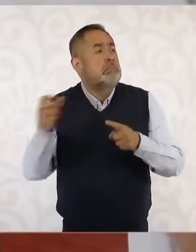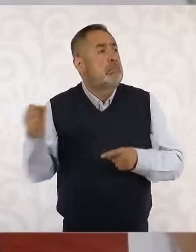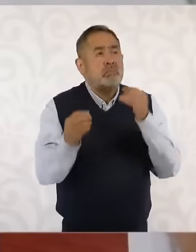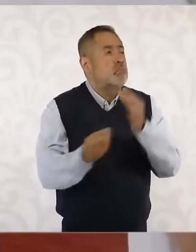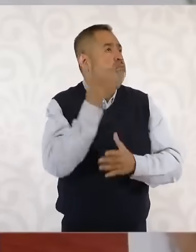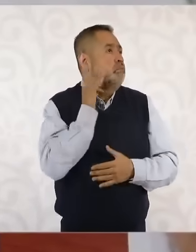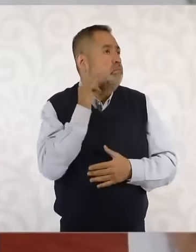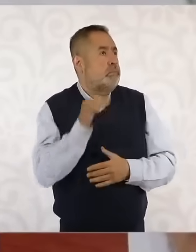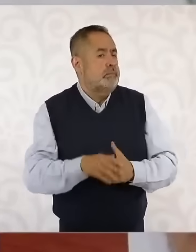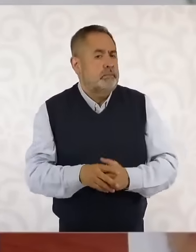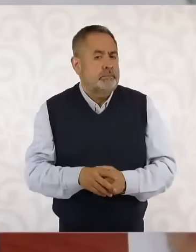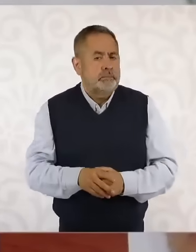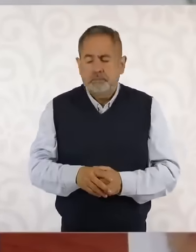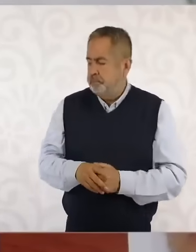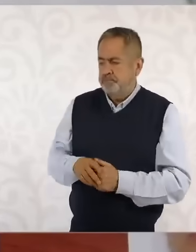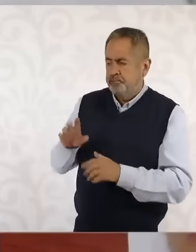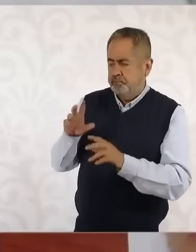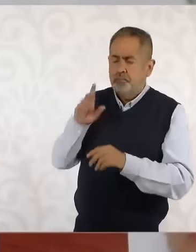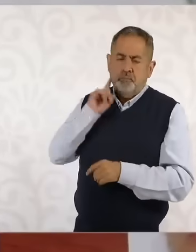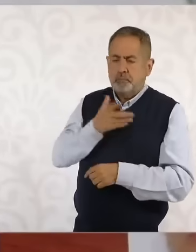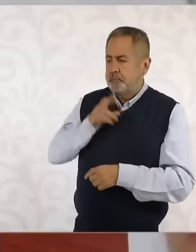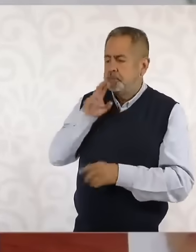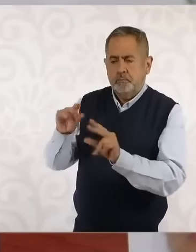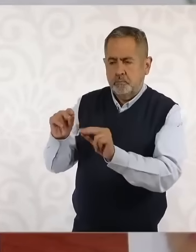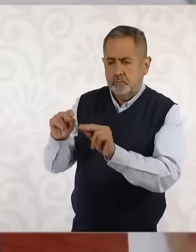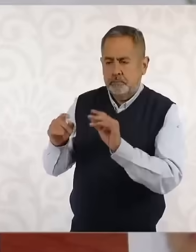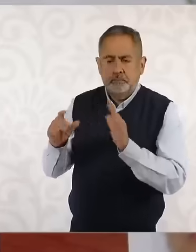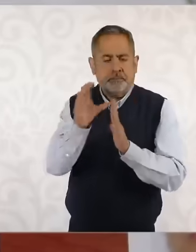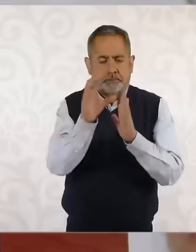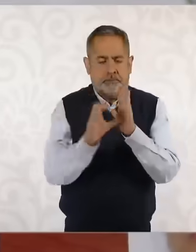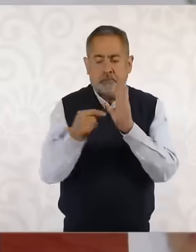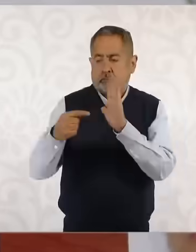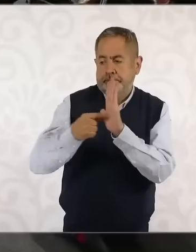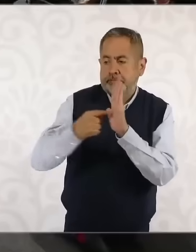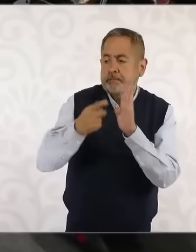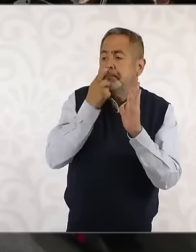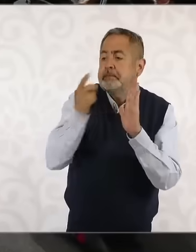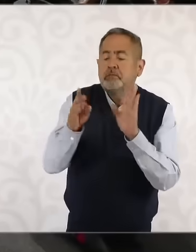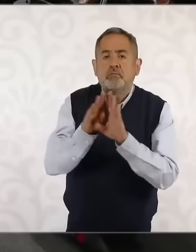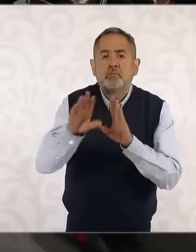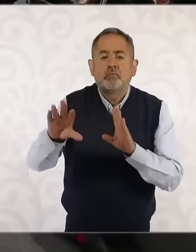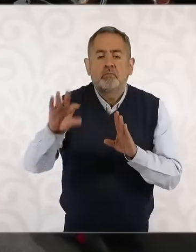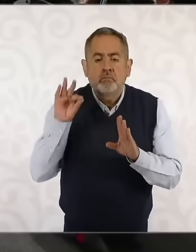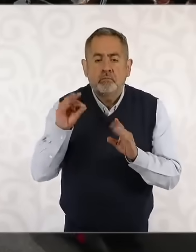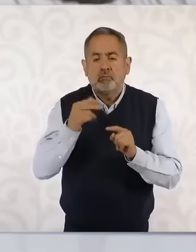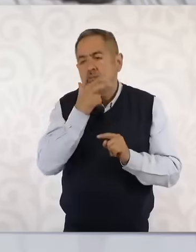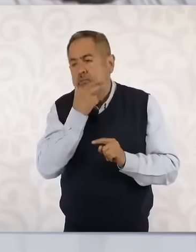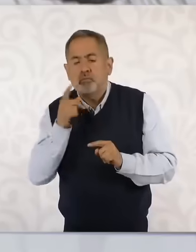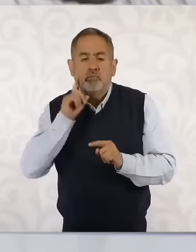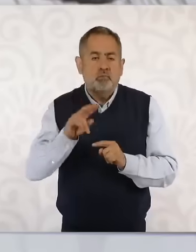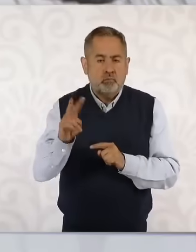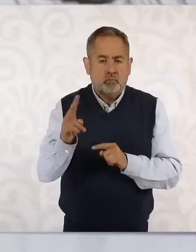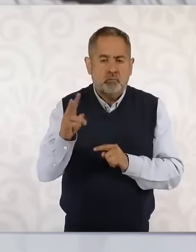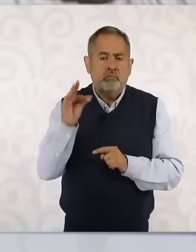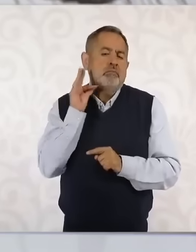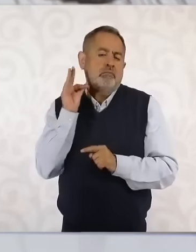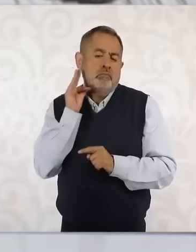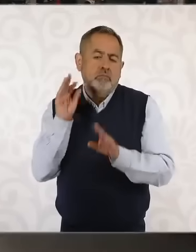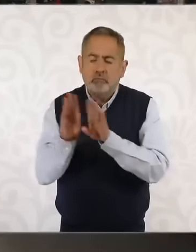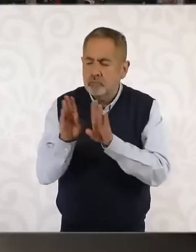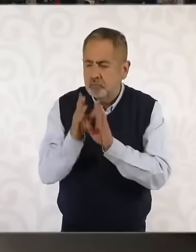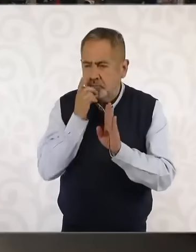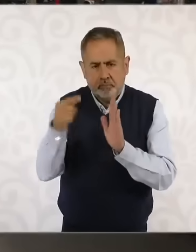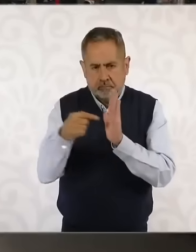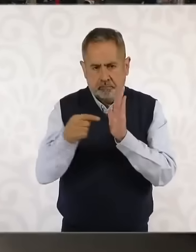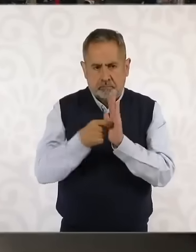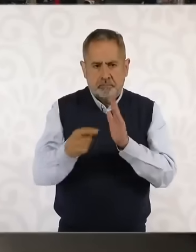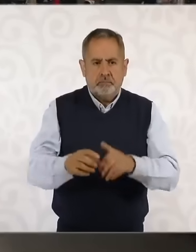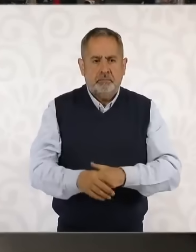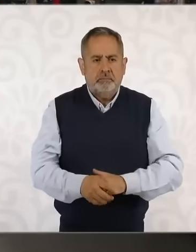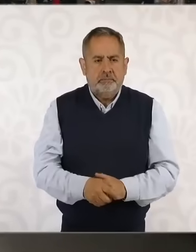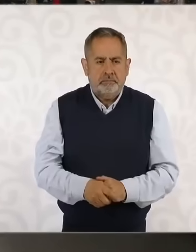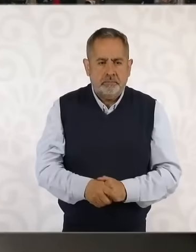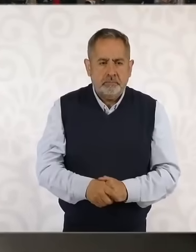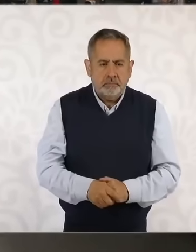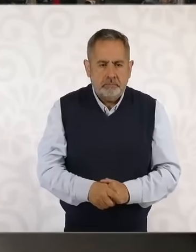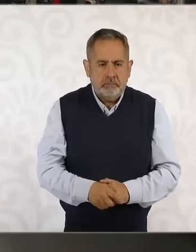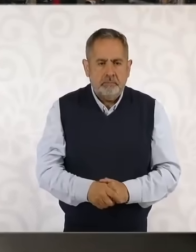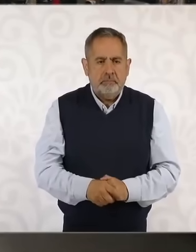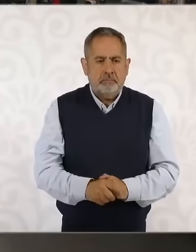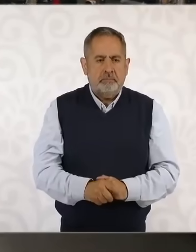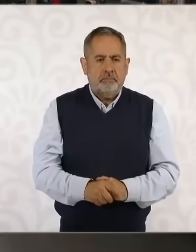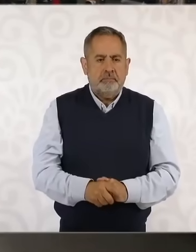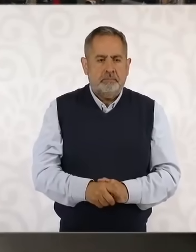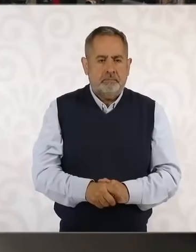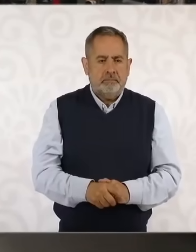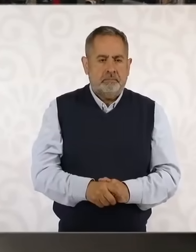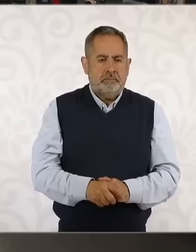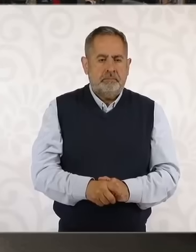si pones la Constitución, el artículo donde viene cómo se elige a al fiscal o a la fiscal